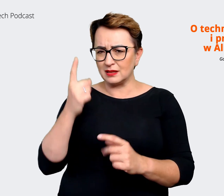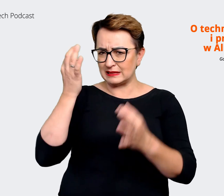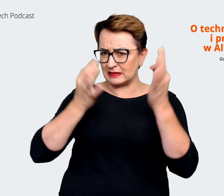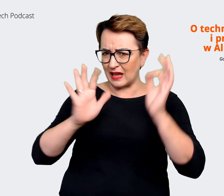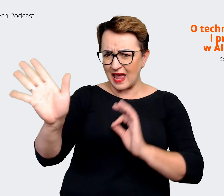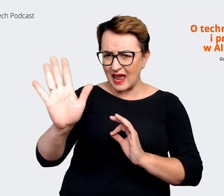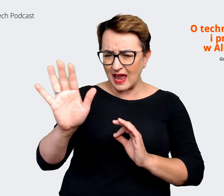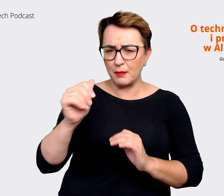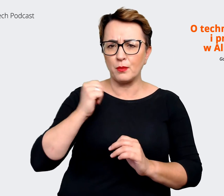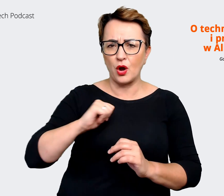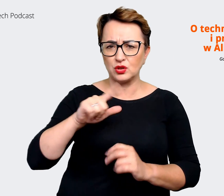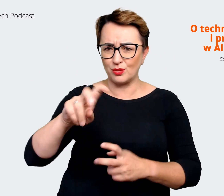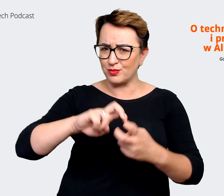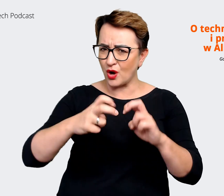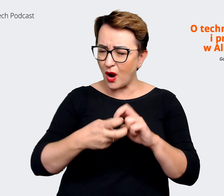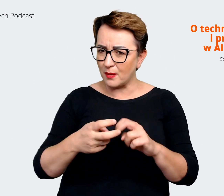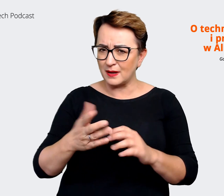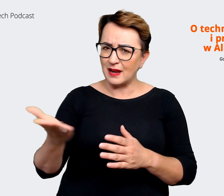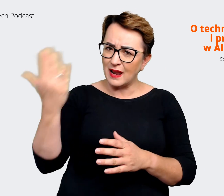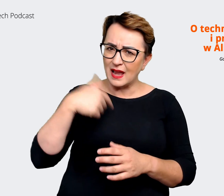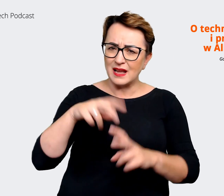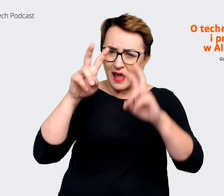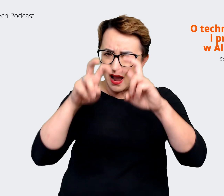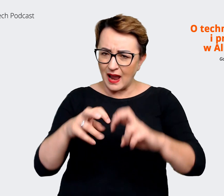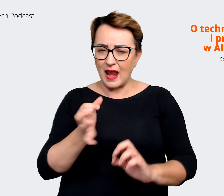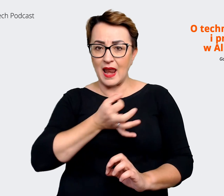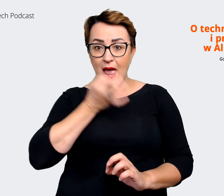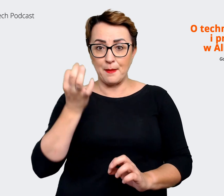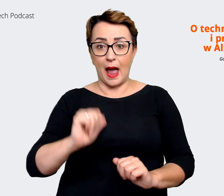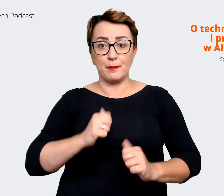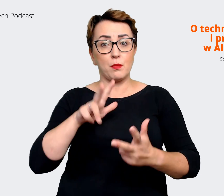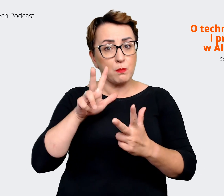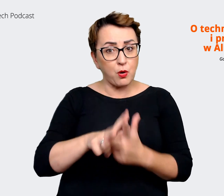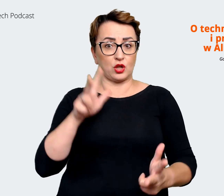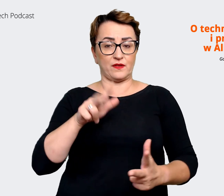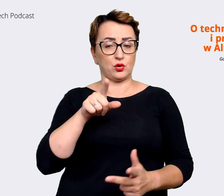tu może być problem, weźmy to na większą analizę, żeby sobie potwierdzić, że tu jesteśmy okay z